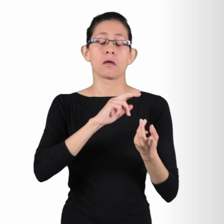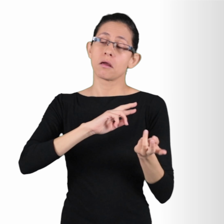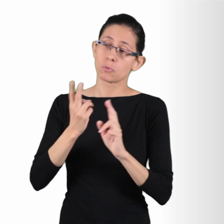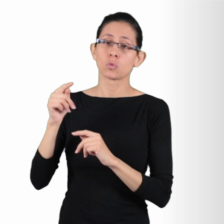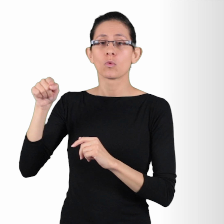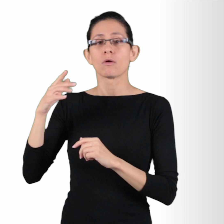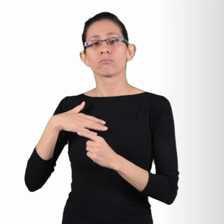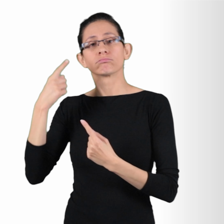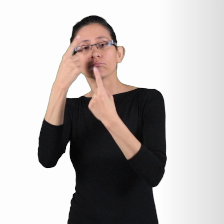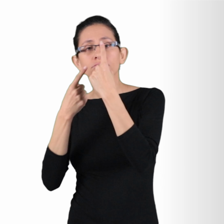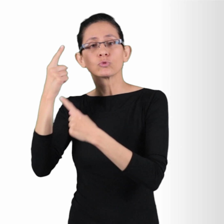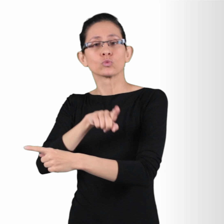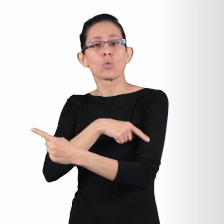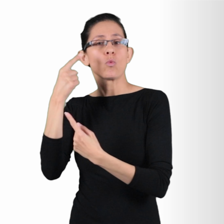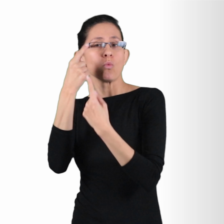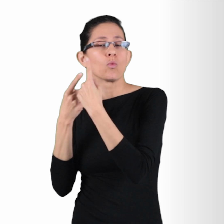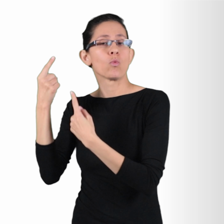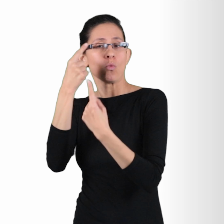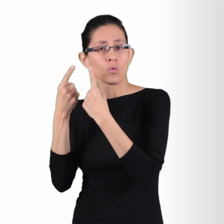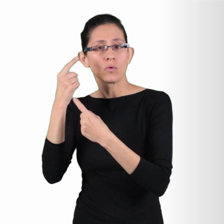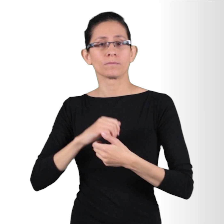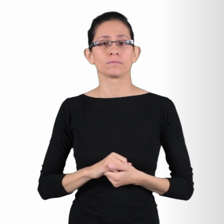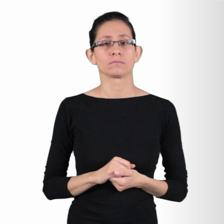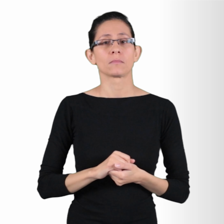lub refleksyjnie długo się nad czymś zastanawiać.